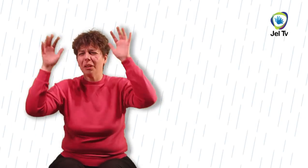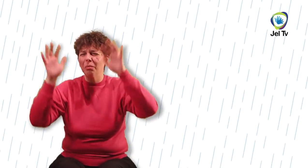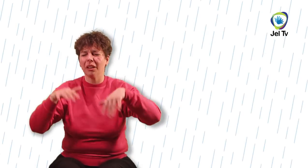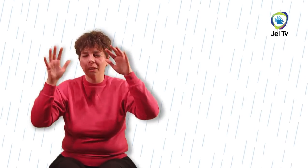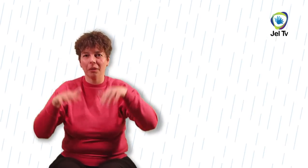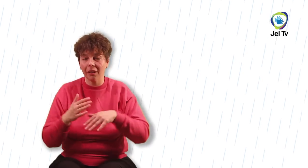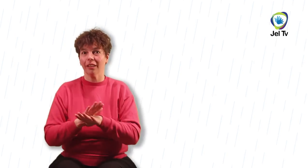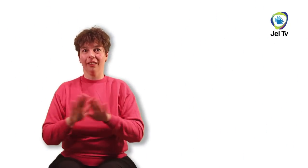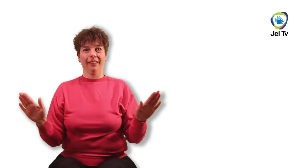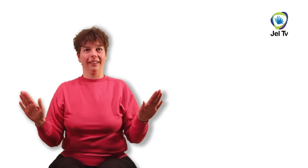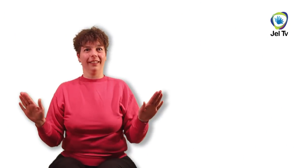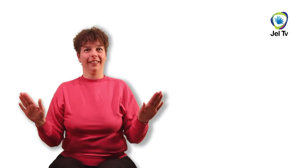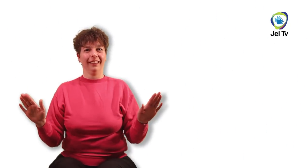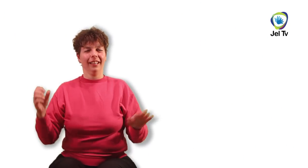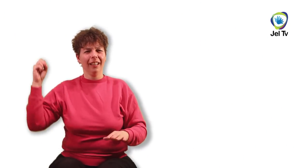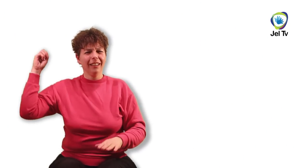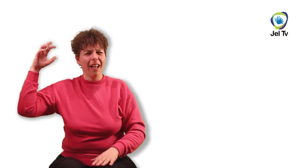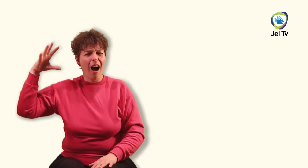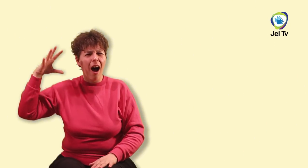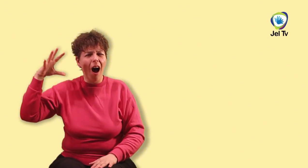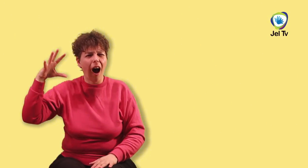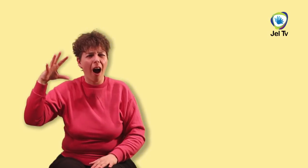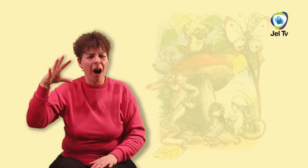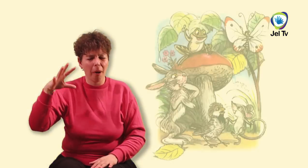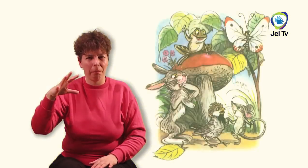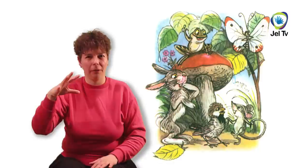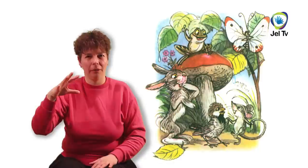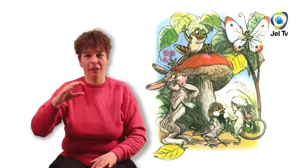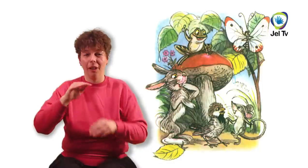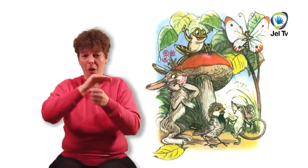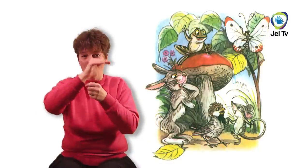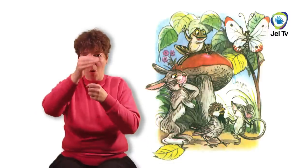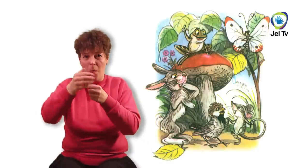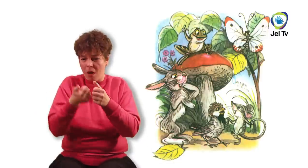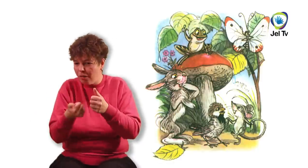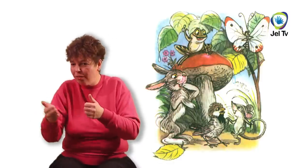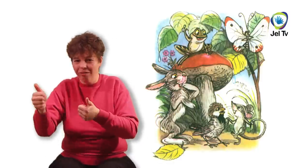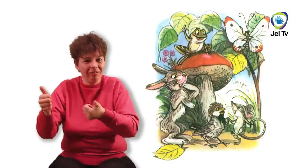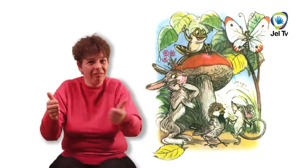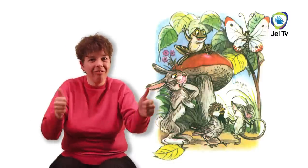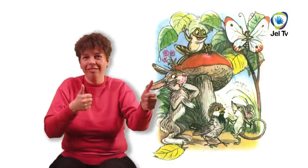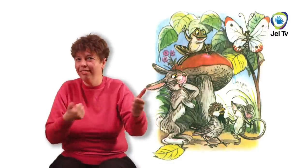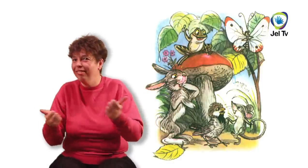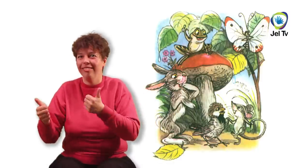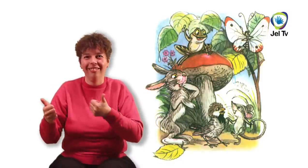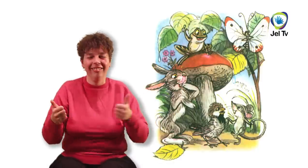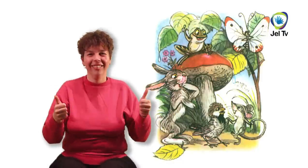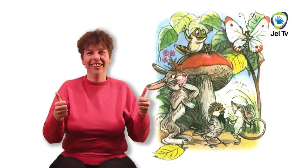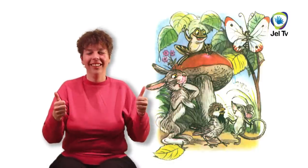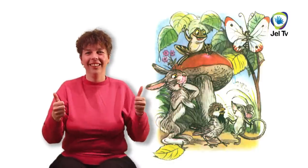Közben az esõ elállt, a nap kisütött. Elõbújtak a gomba alól mindahányan, és örvendeztek.